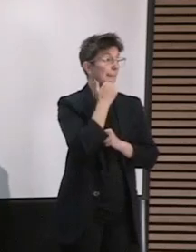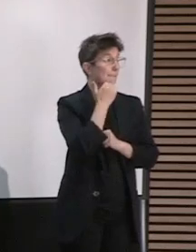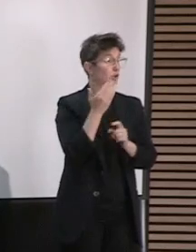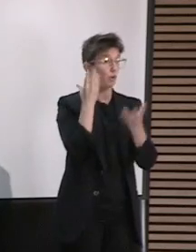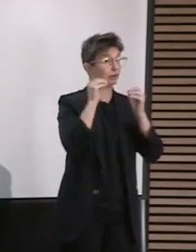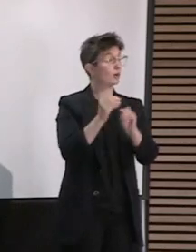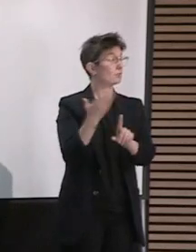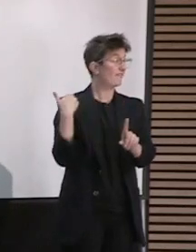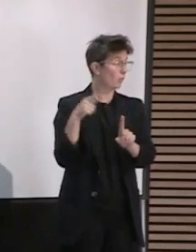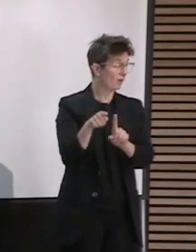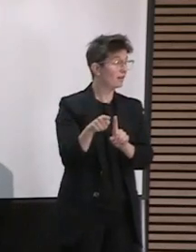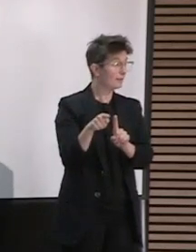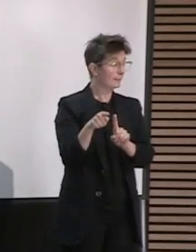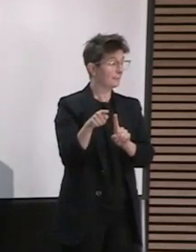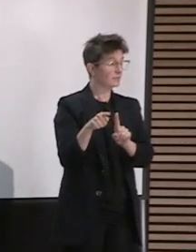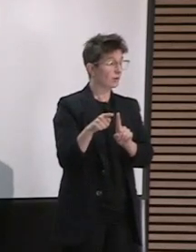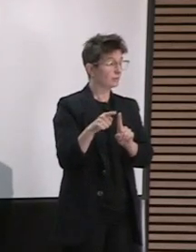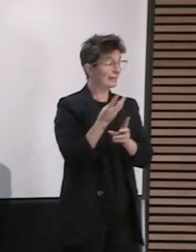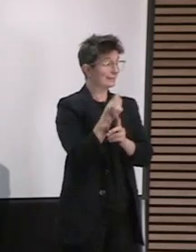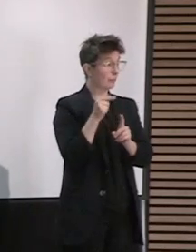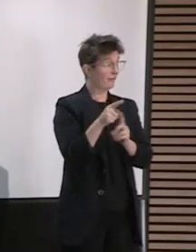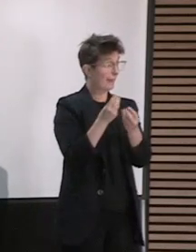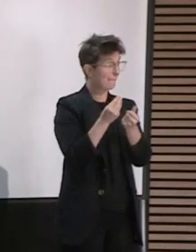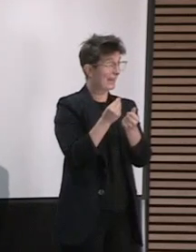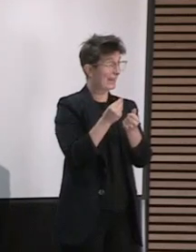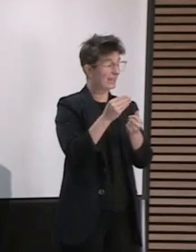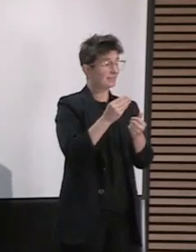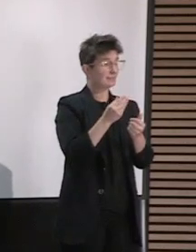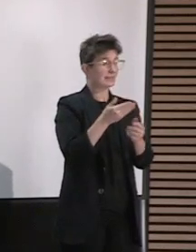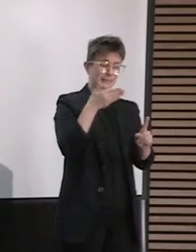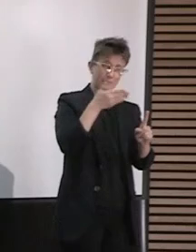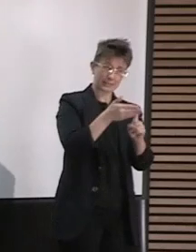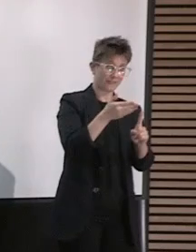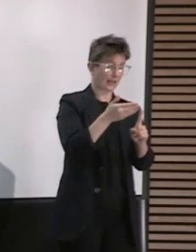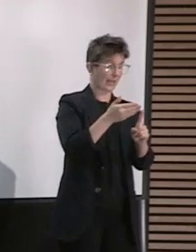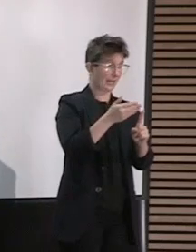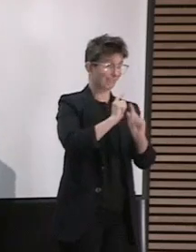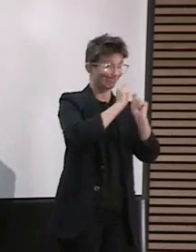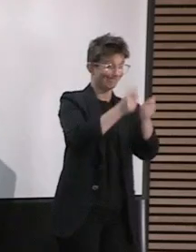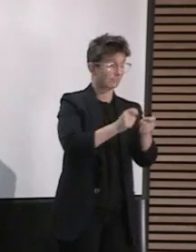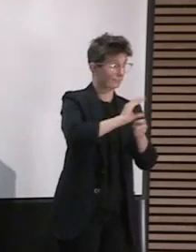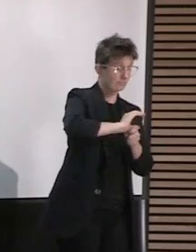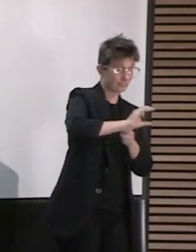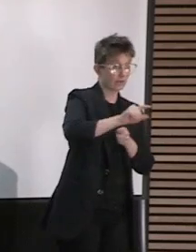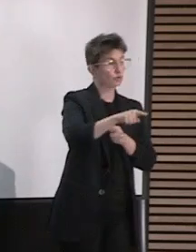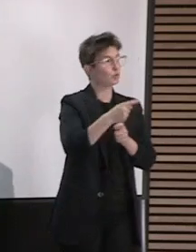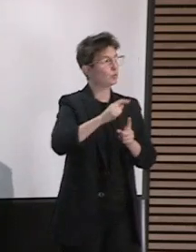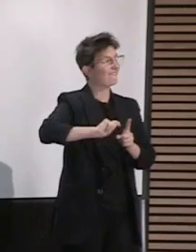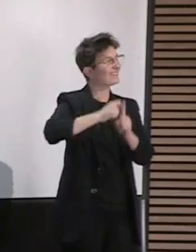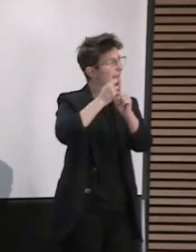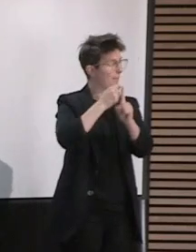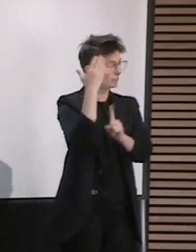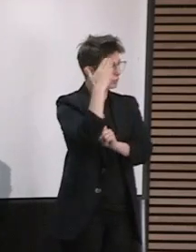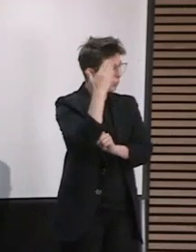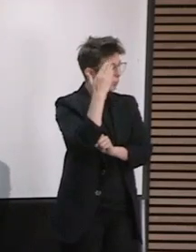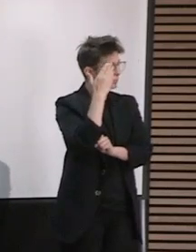te haumi. Kei roto i tera ko te